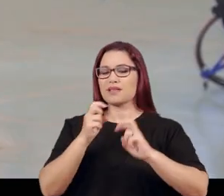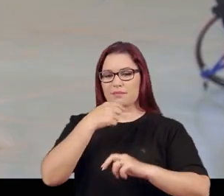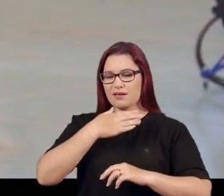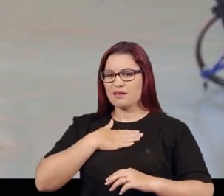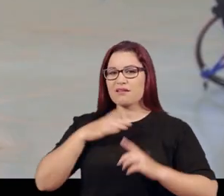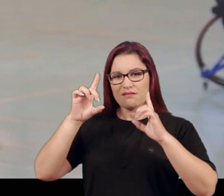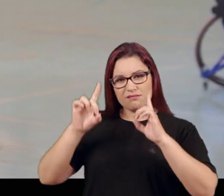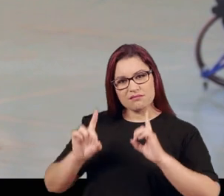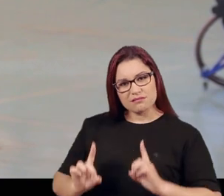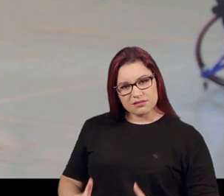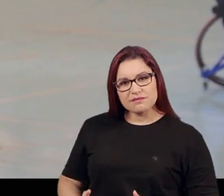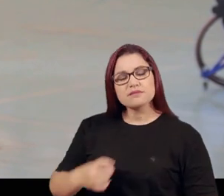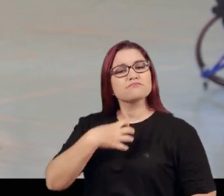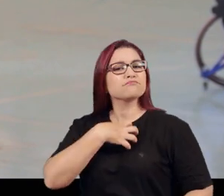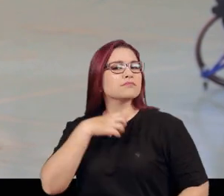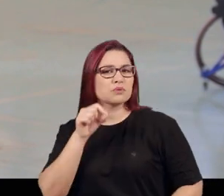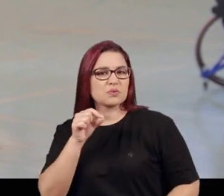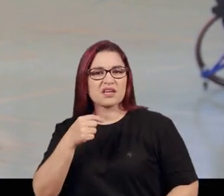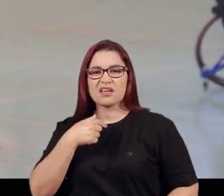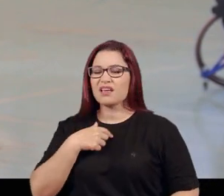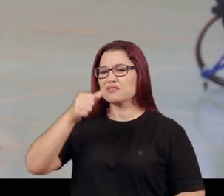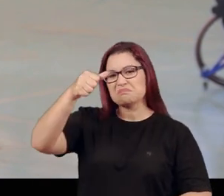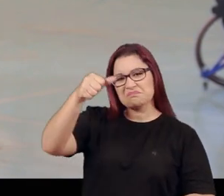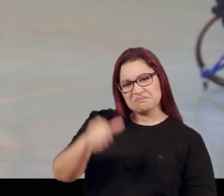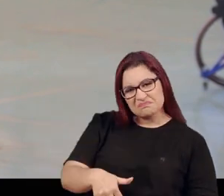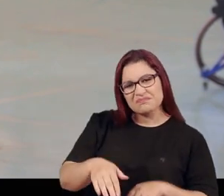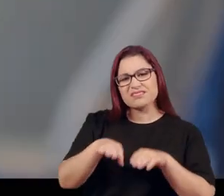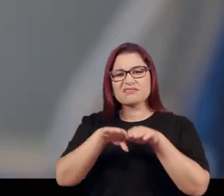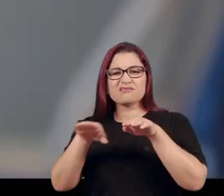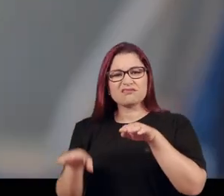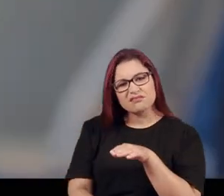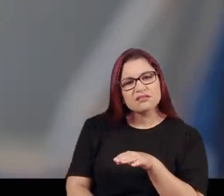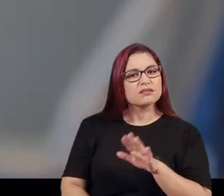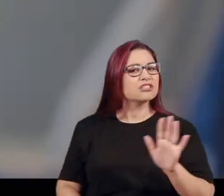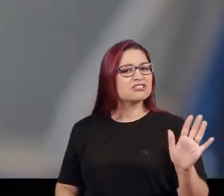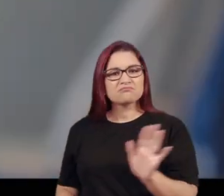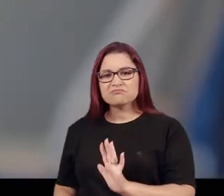visibilidade das pessoas com deficiência, no sentido de não mais achar